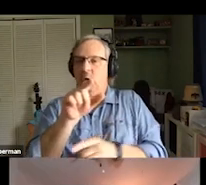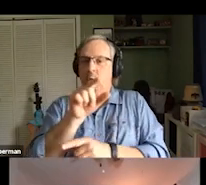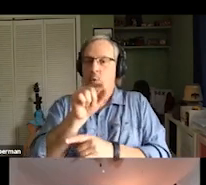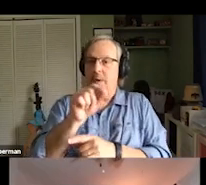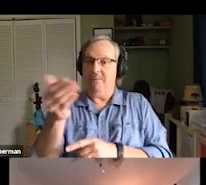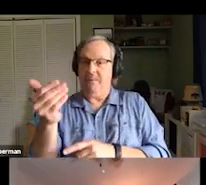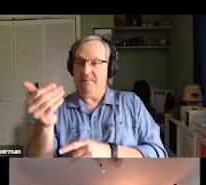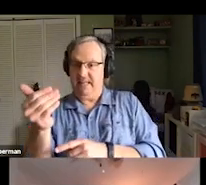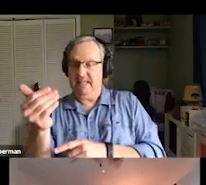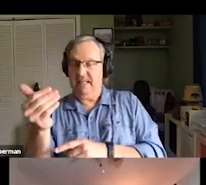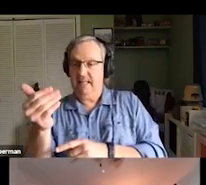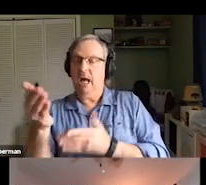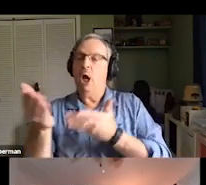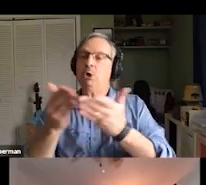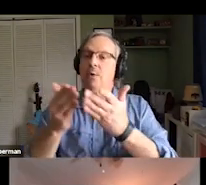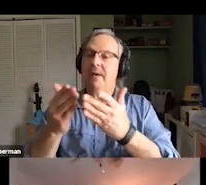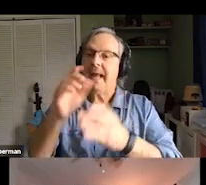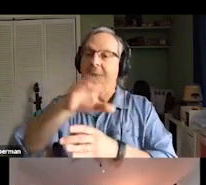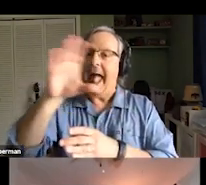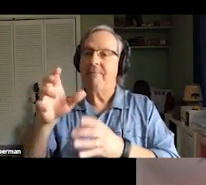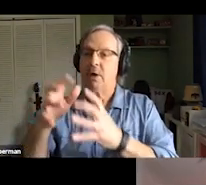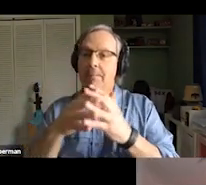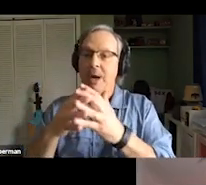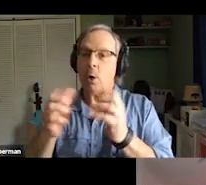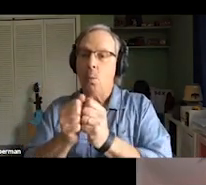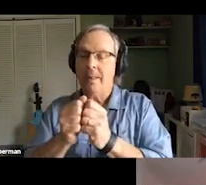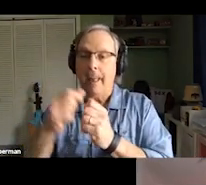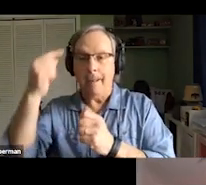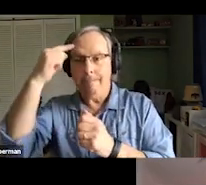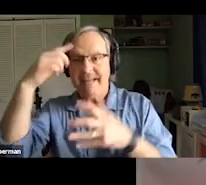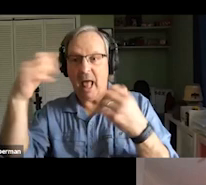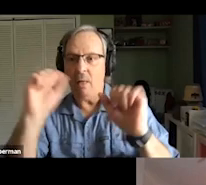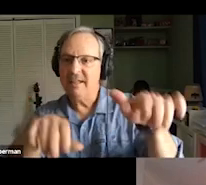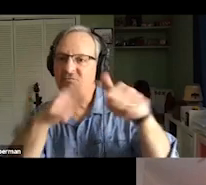brindando servicios a afroamericanos con desafíos y problemas de salud mental,